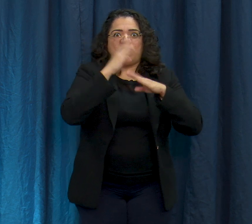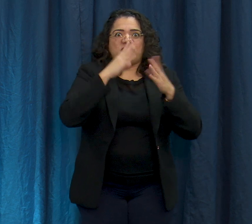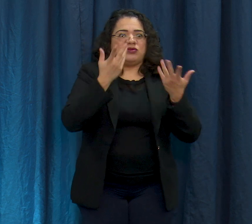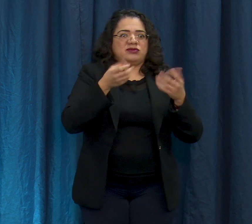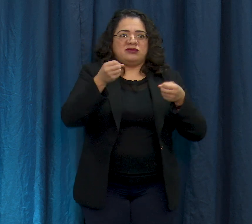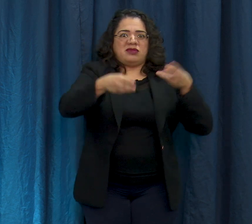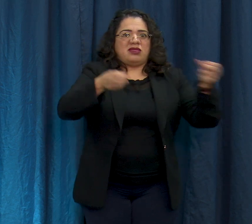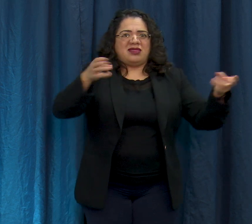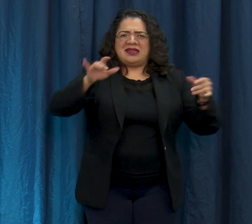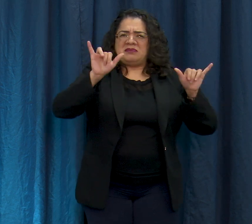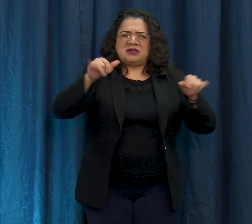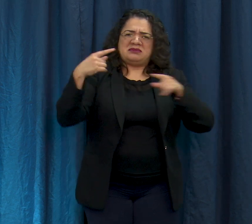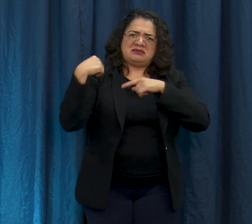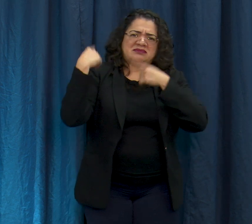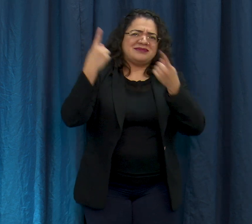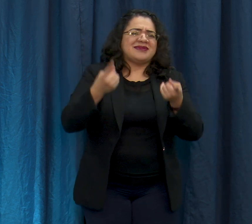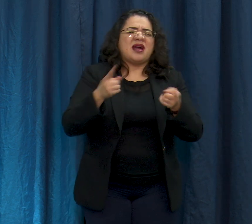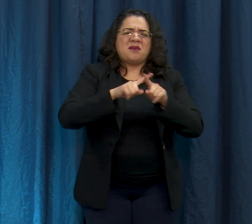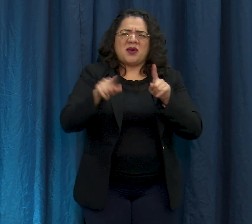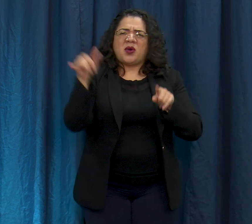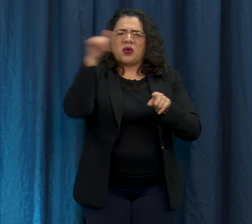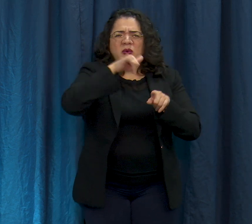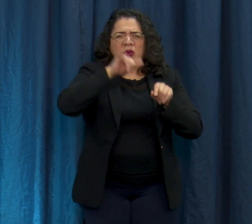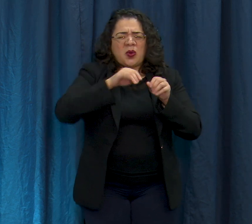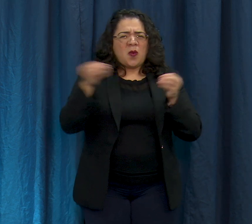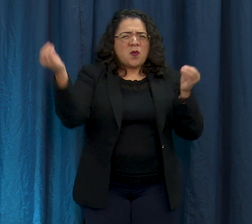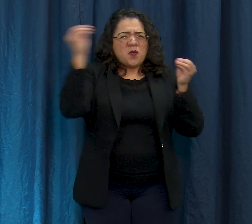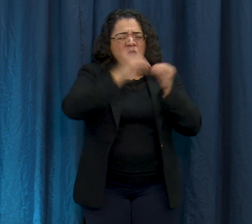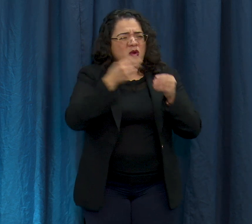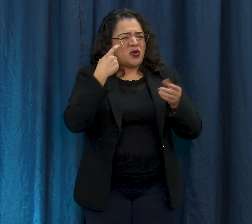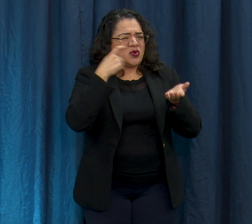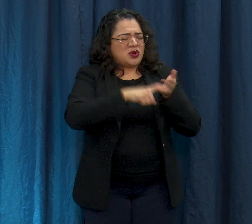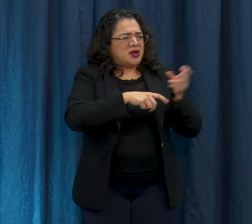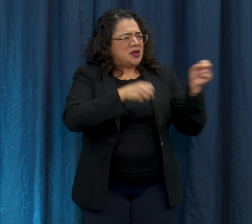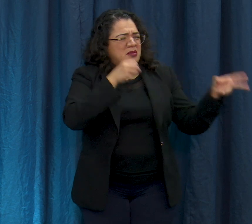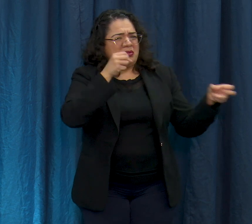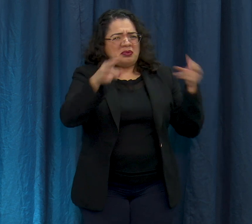antes de plastico K&C dos ADO's y los cuales an Sid Odessa cha doze en la